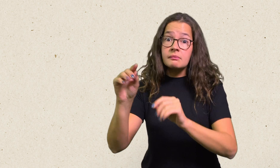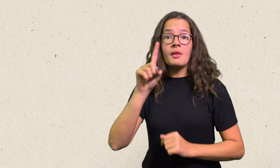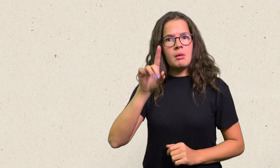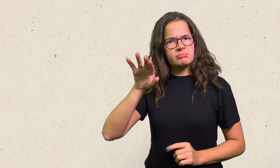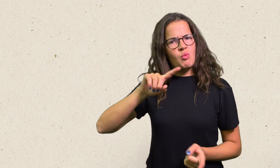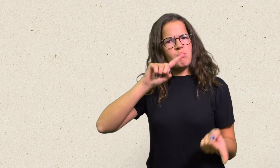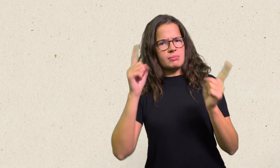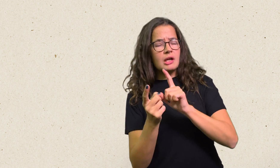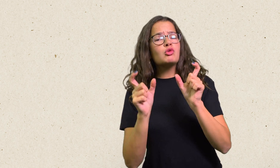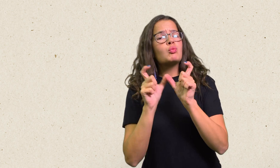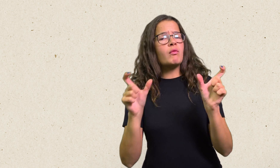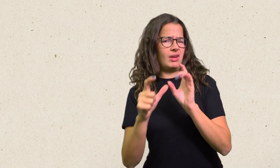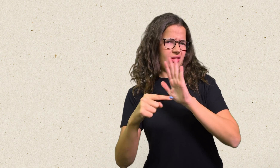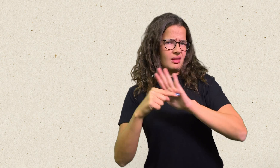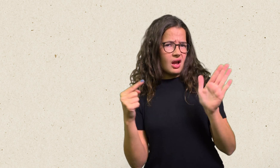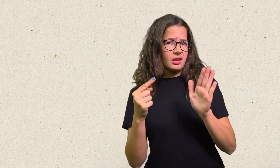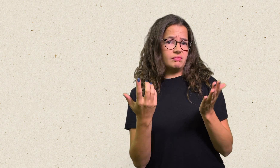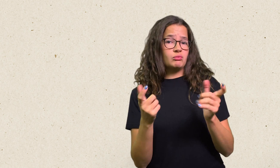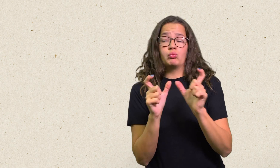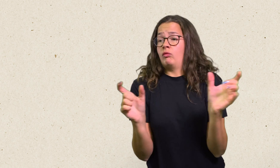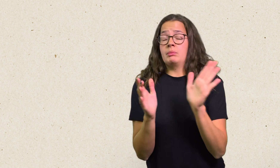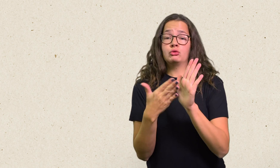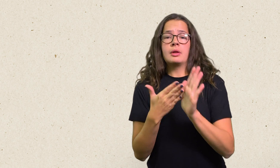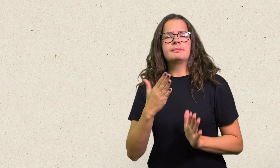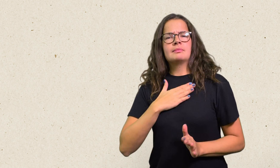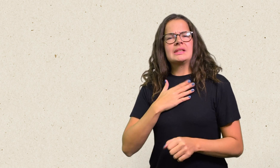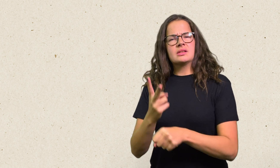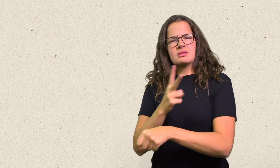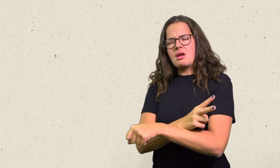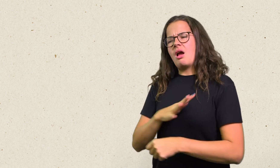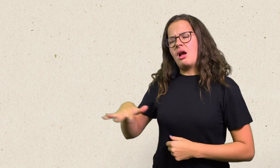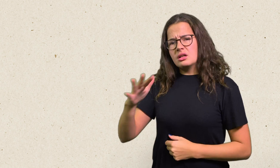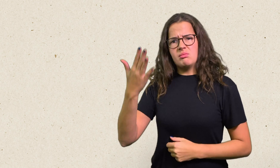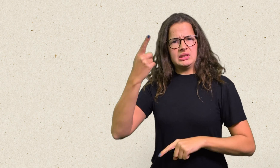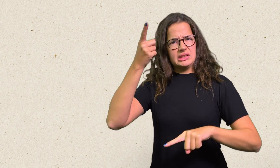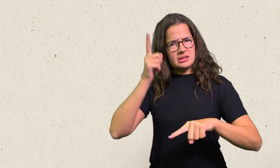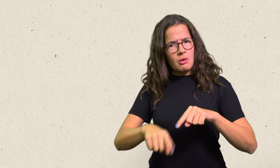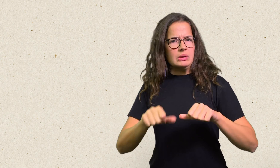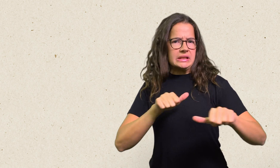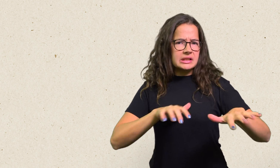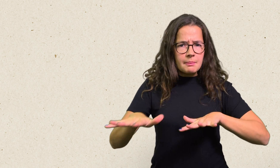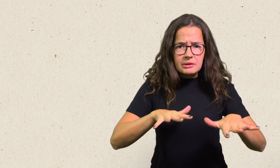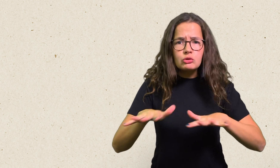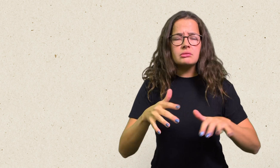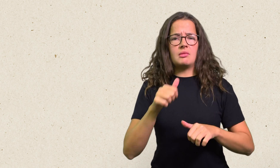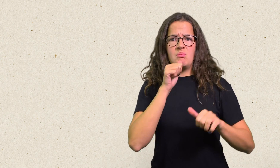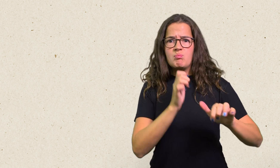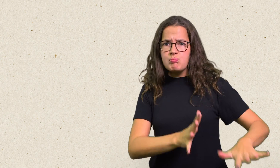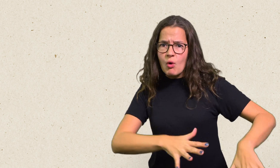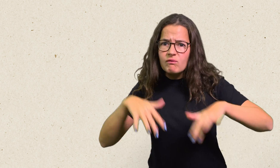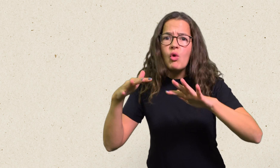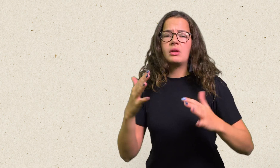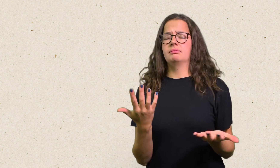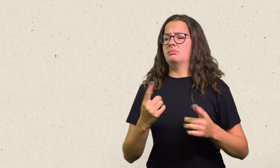Ale migrace může mít také negativní důvody: Někde se může být přírodní pohroma nebo příjít povodě.